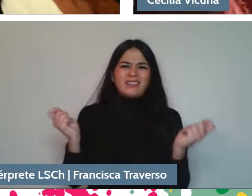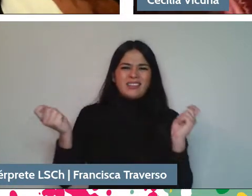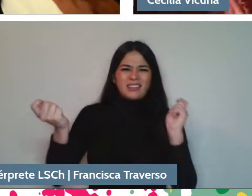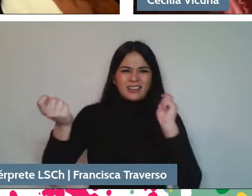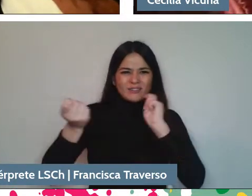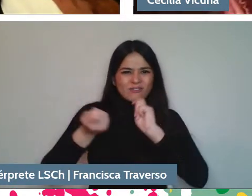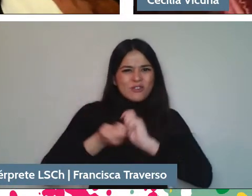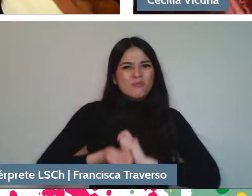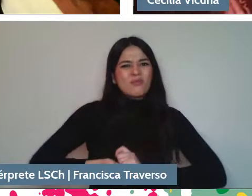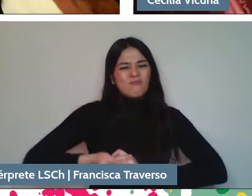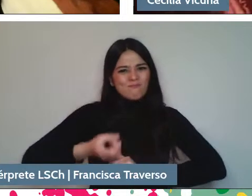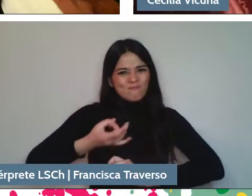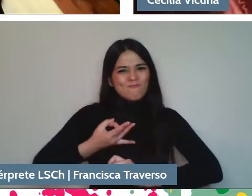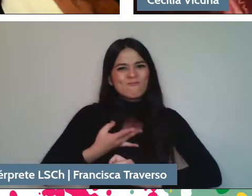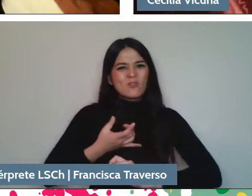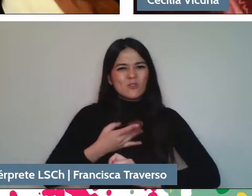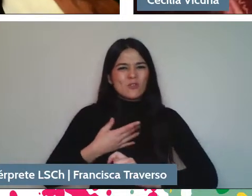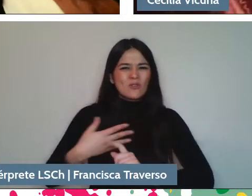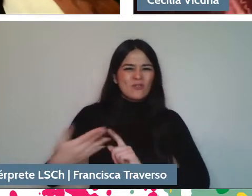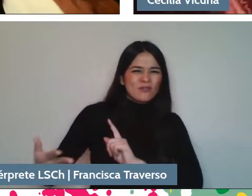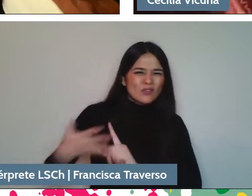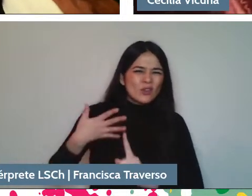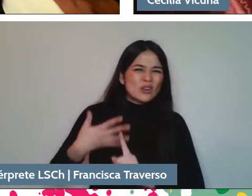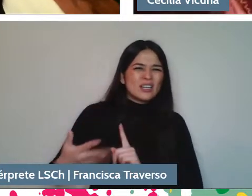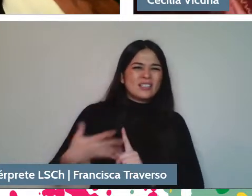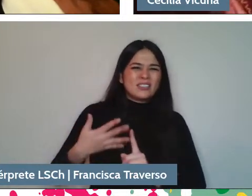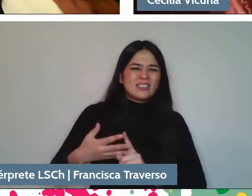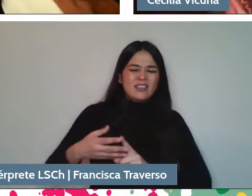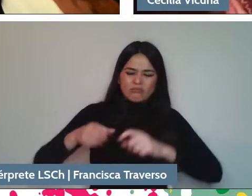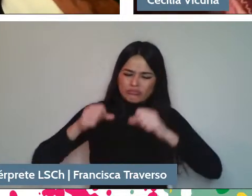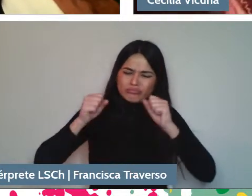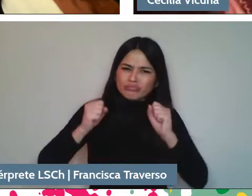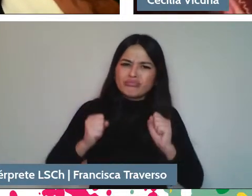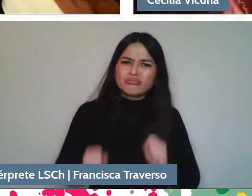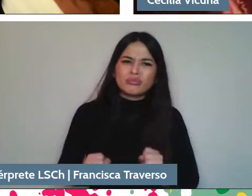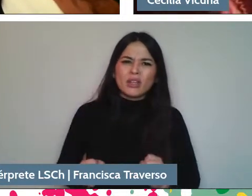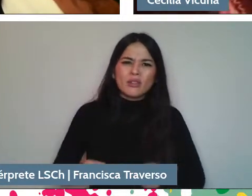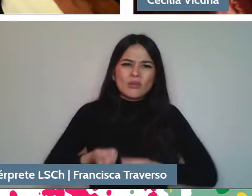en una posibilidad de expresión artística.